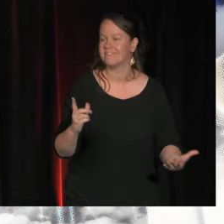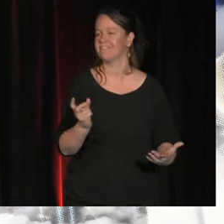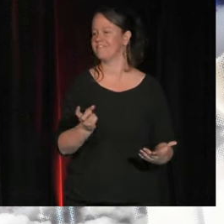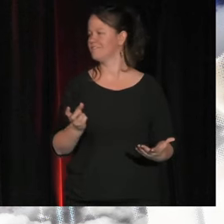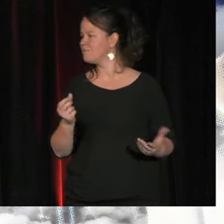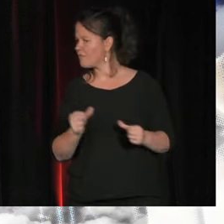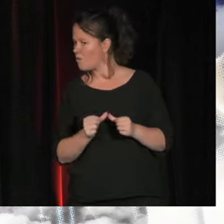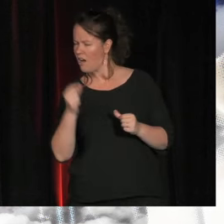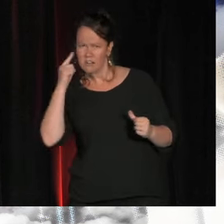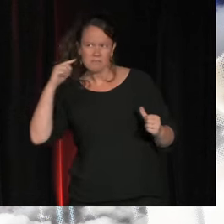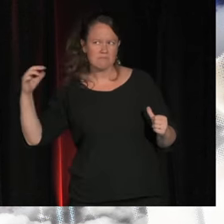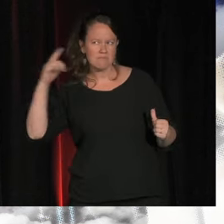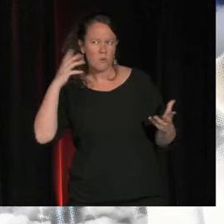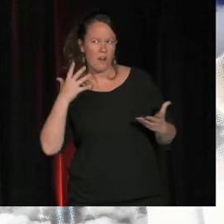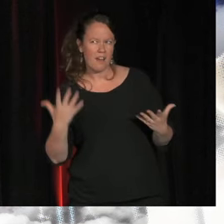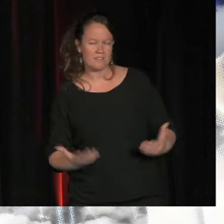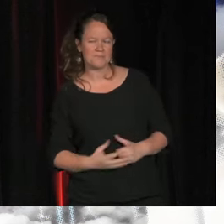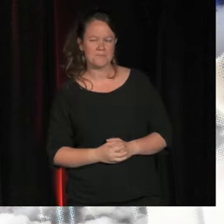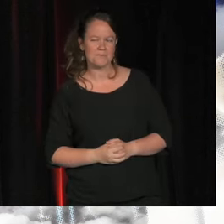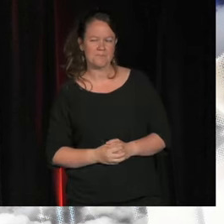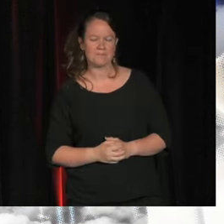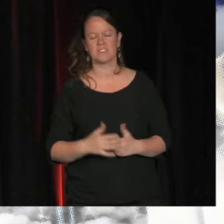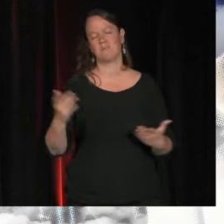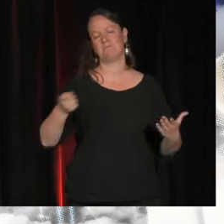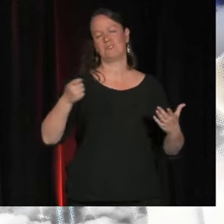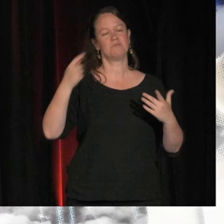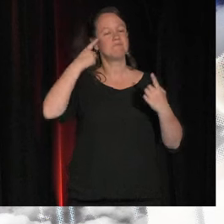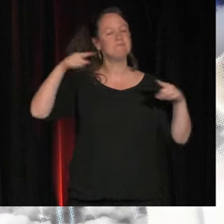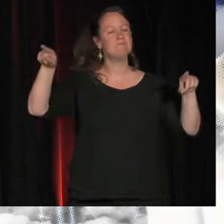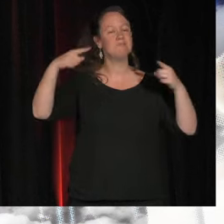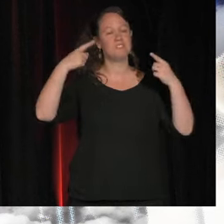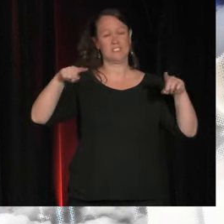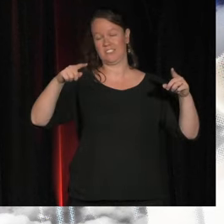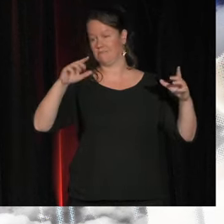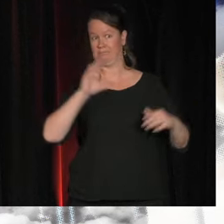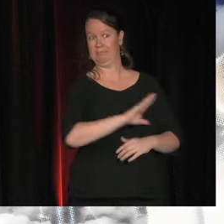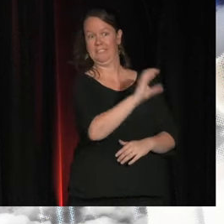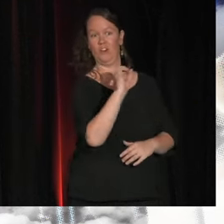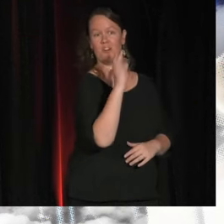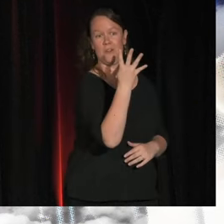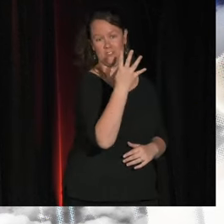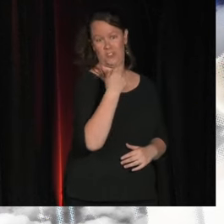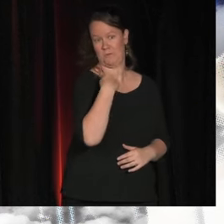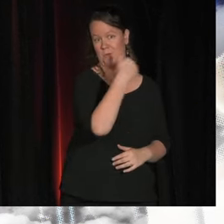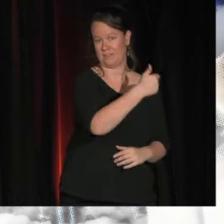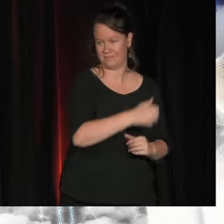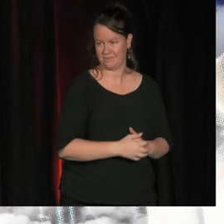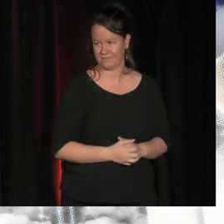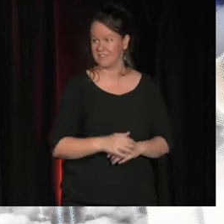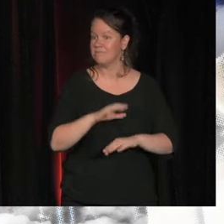Qu'est-ce qu'on écoute ? Le main theme que vous n'entendrez pas puisque vous êtes aussi là pour voir un peu la réalité d'enregistrement du podcast.